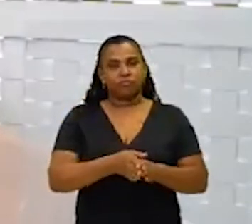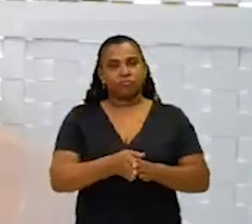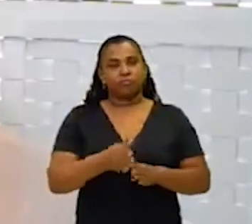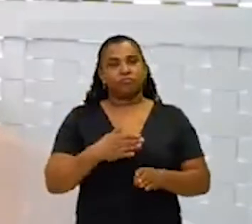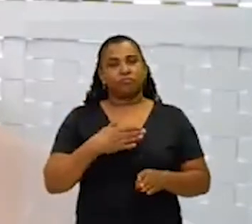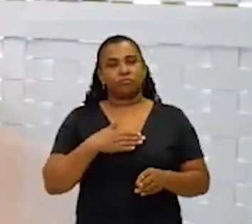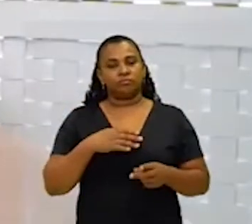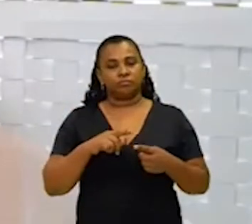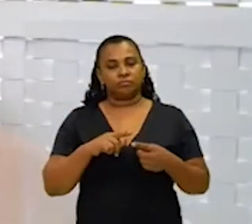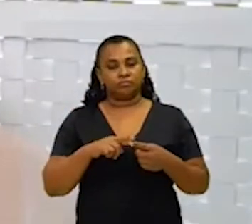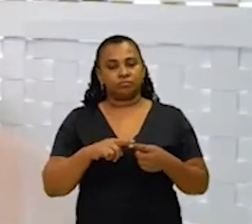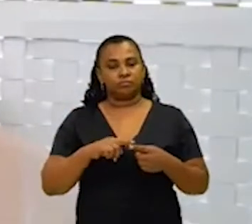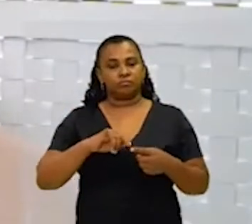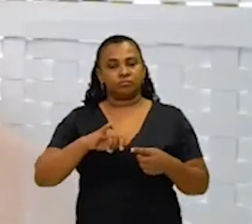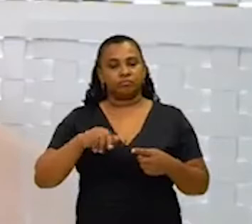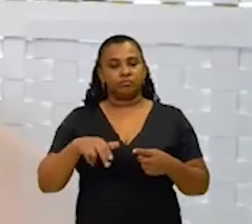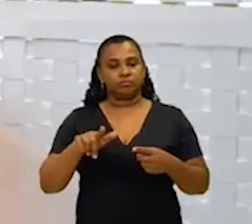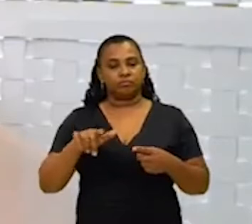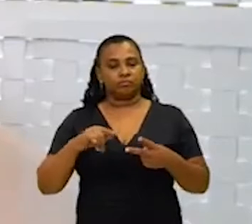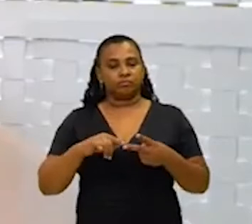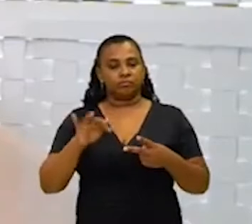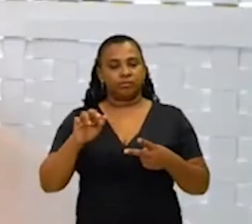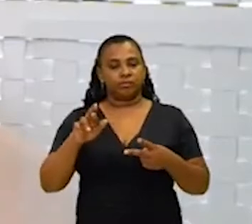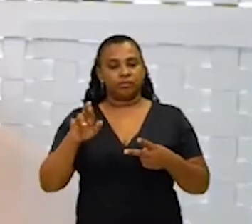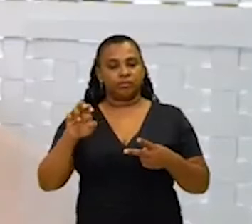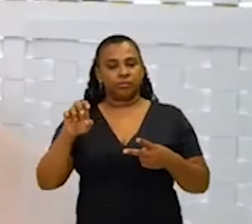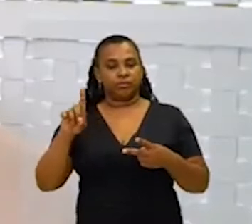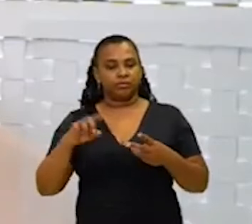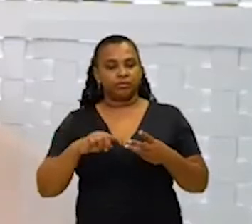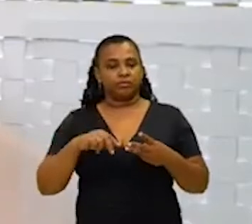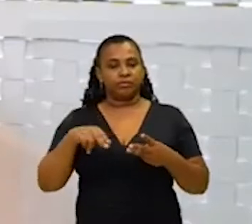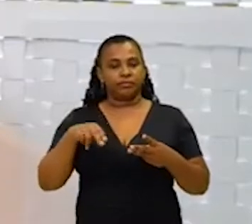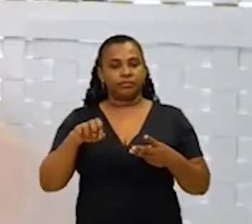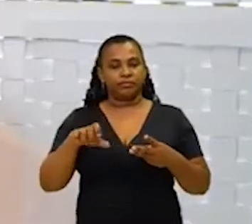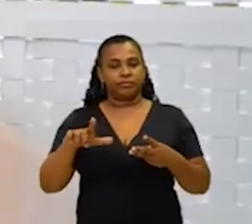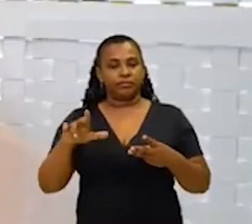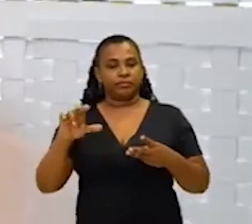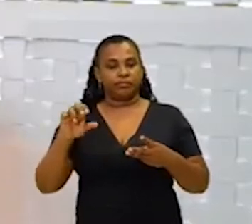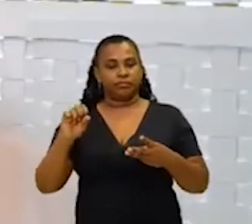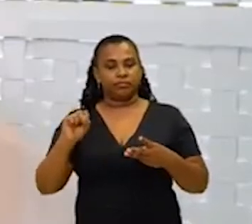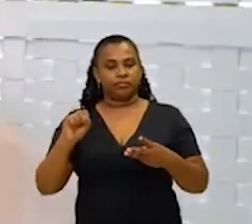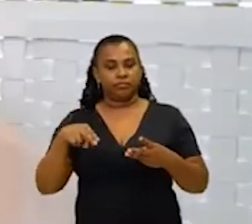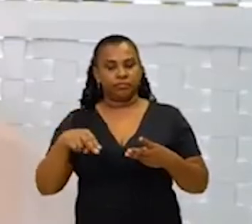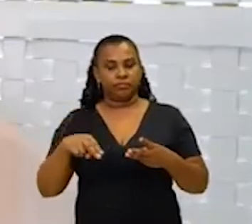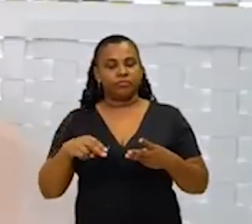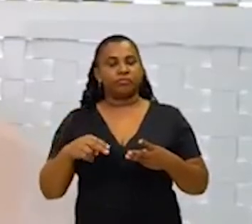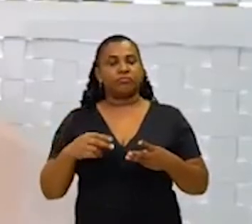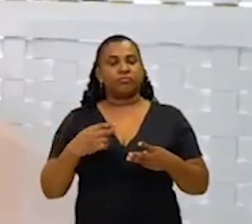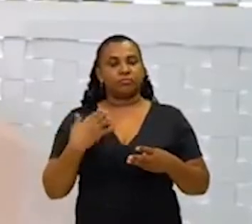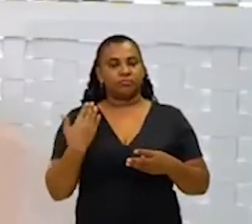corresponder a carne elinelson super curtinho leva os quais o também saiu daqui e atores que